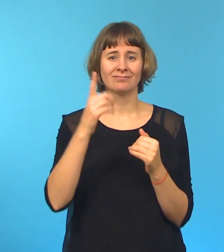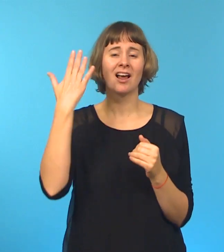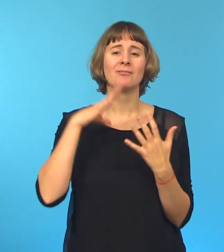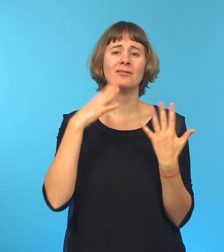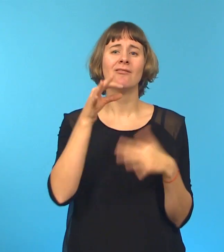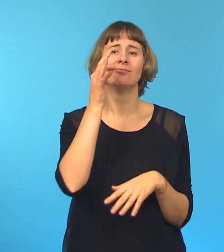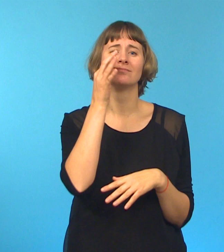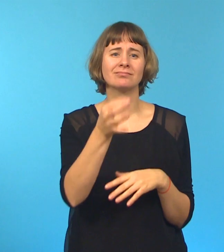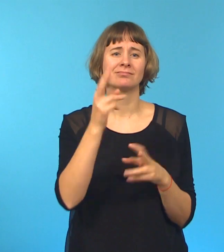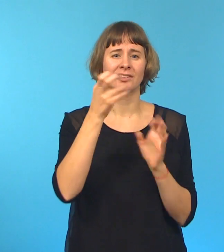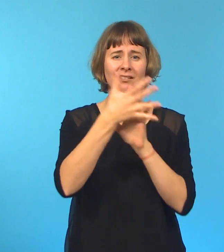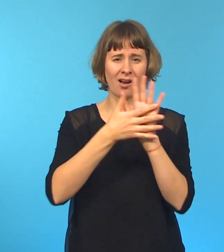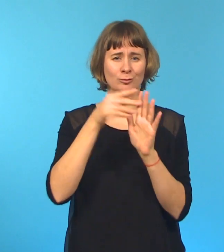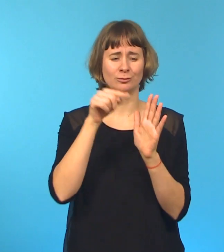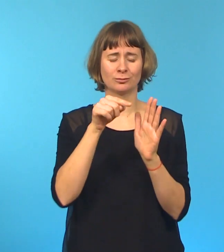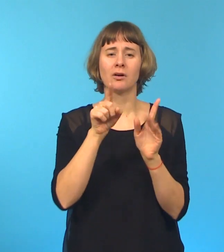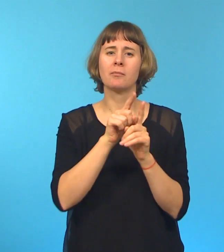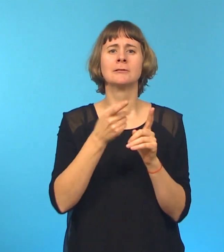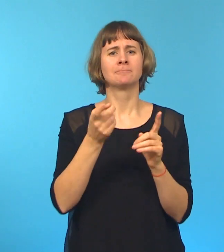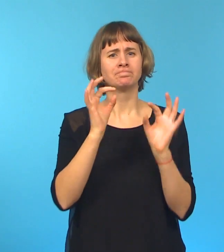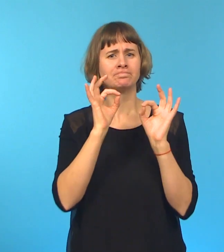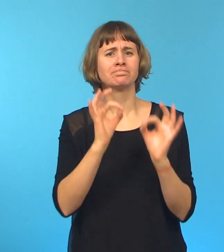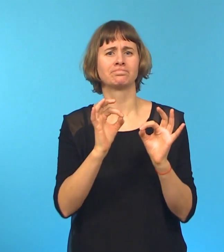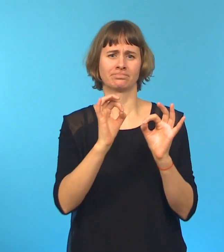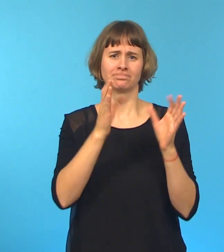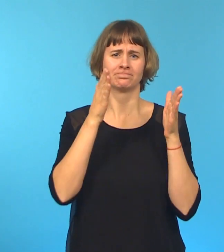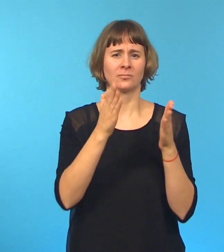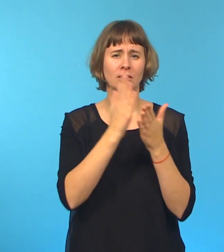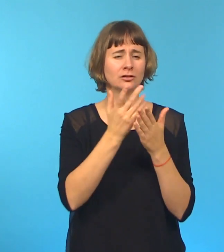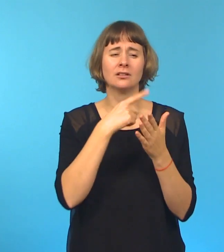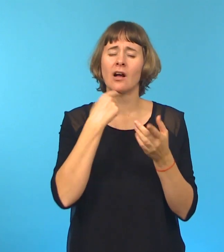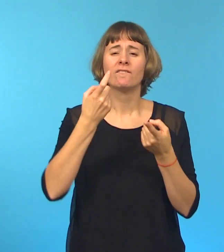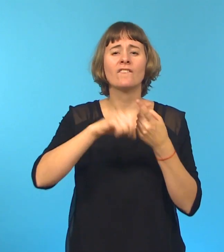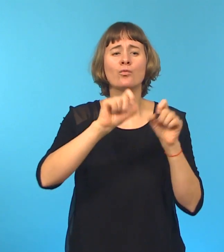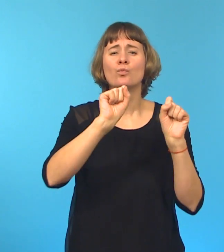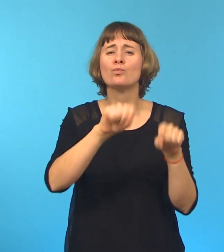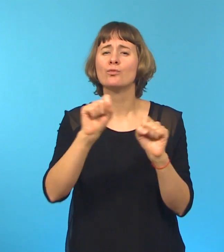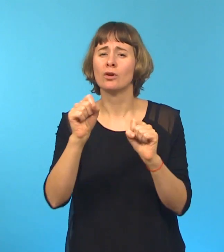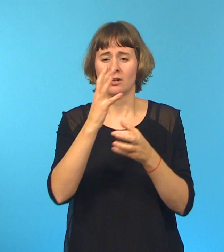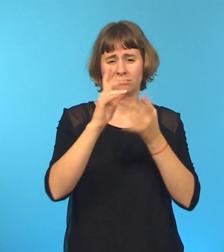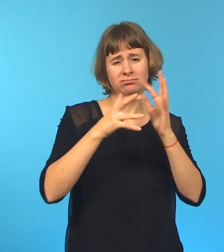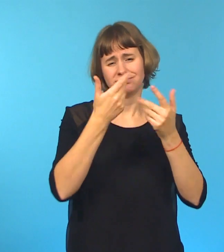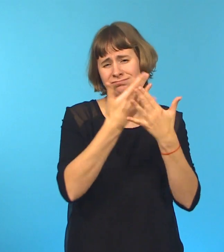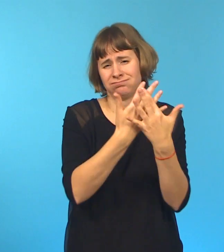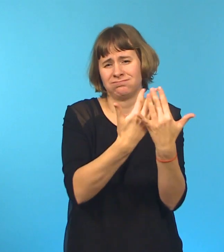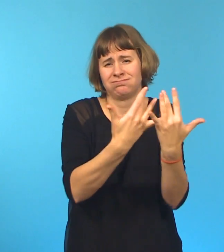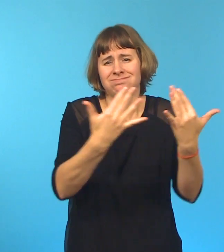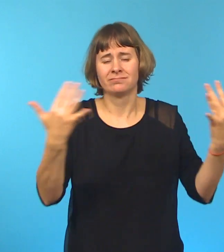Kaip jau buvo minėta, gestų kalba dėl savo principų turi labai plačias raiškos galimybes –